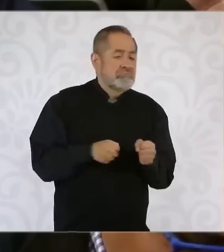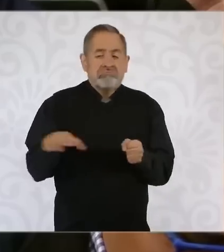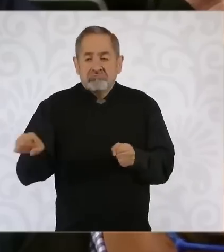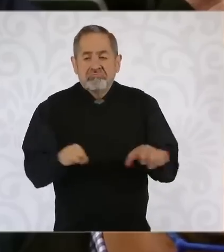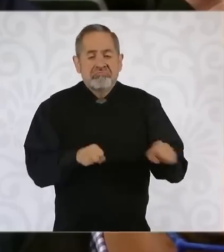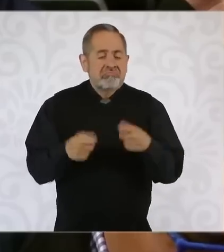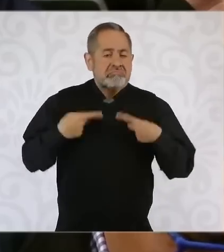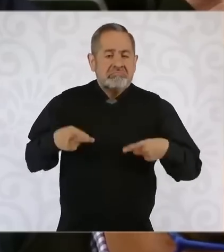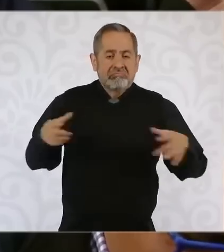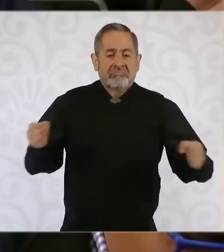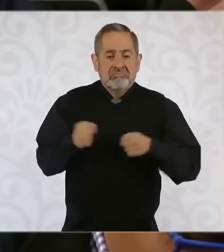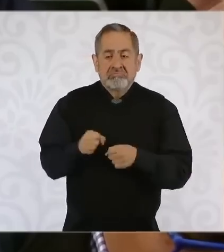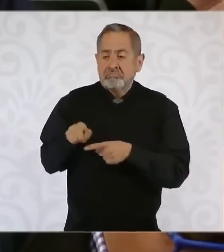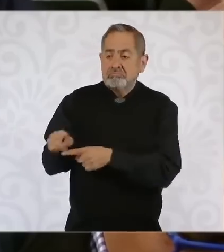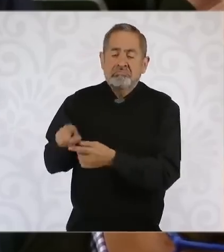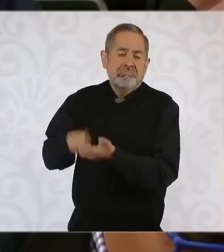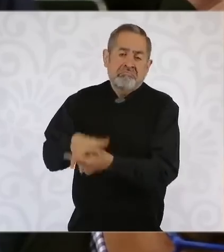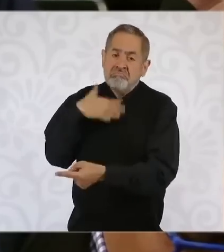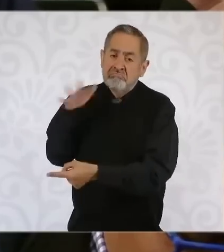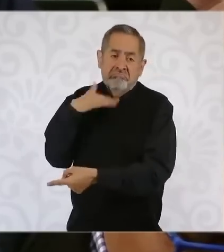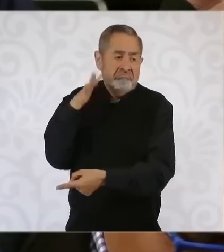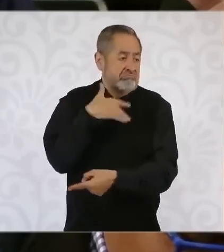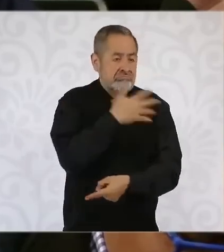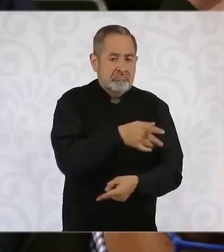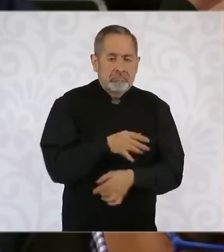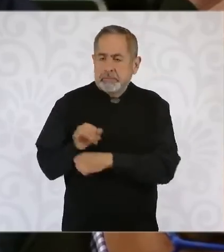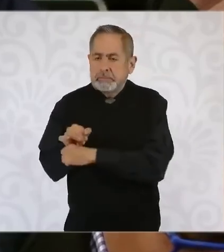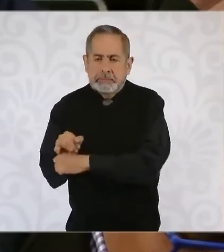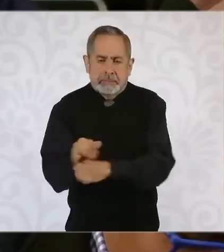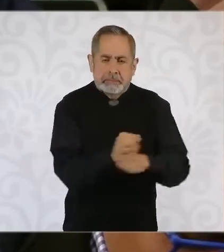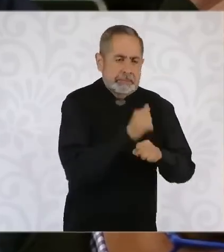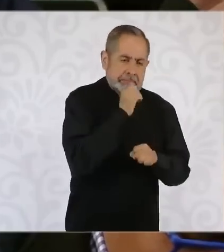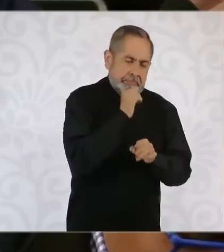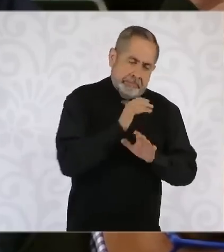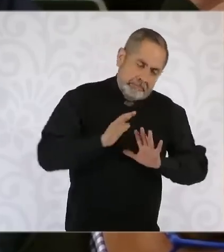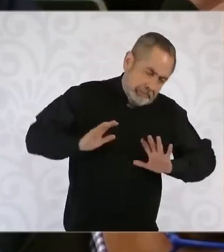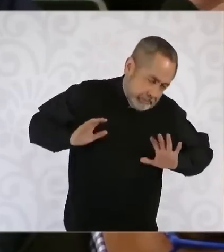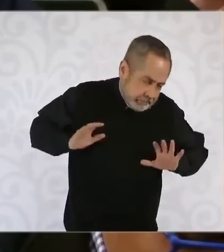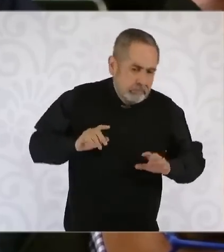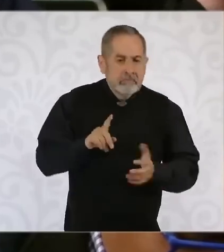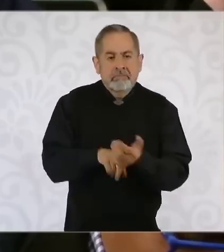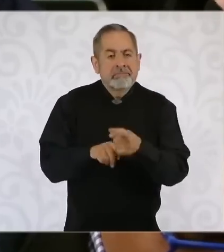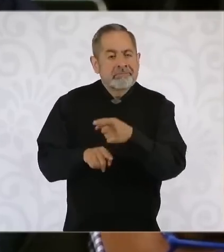Pues presuntamente corrupta porque no ha sido investigado totalmente y entre esas personas Cómo